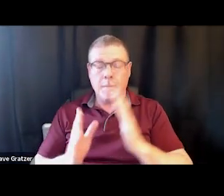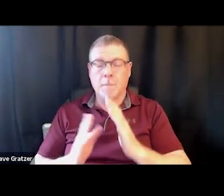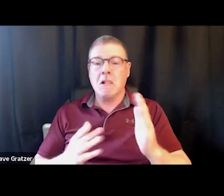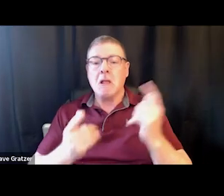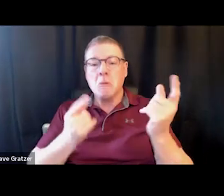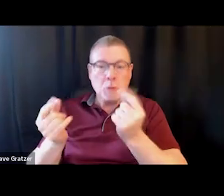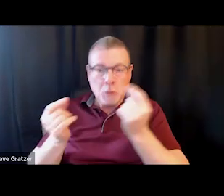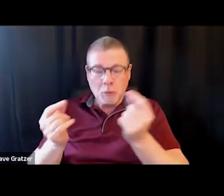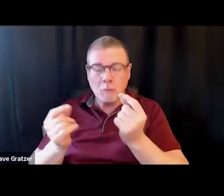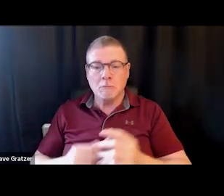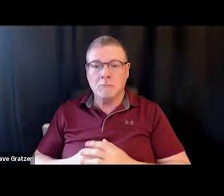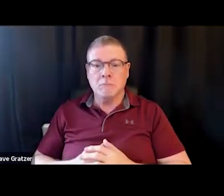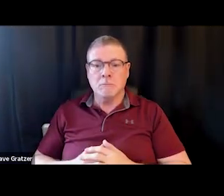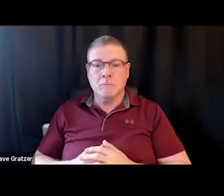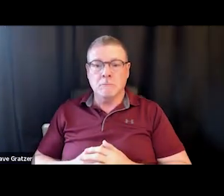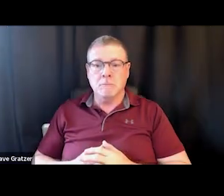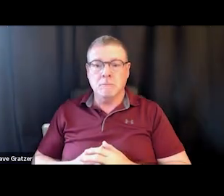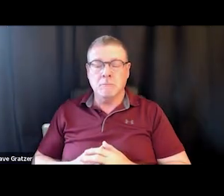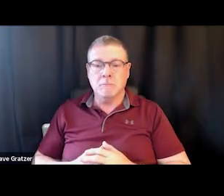y no...